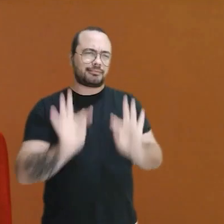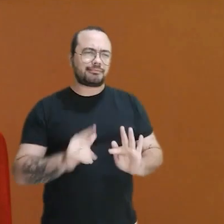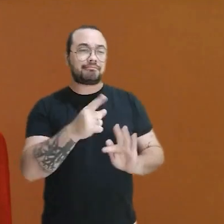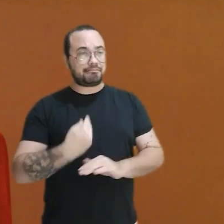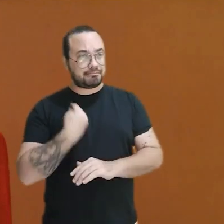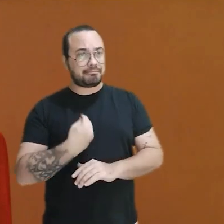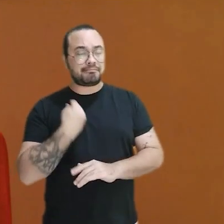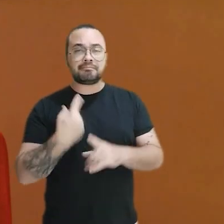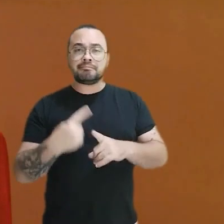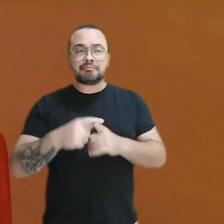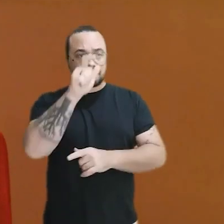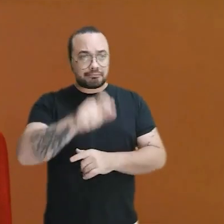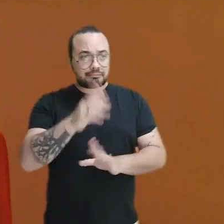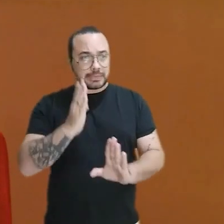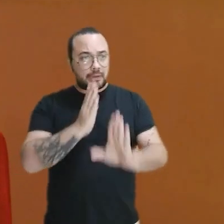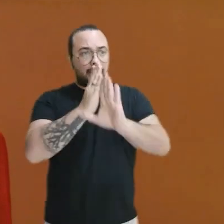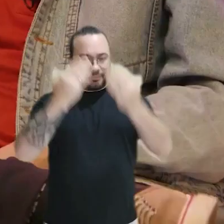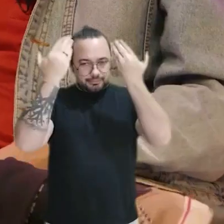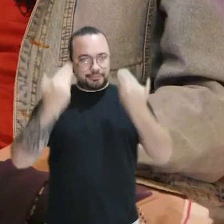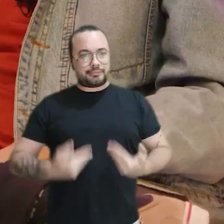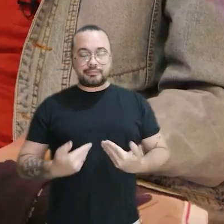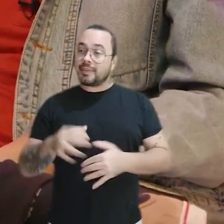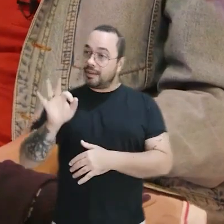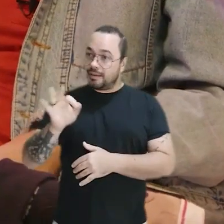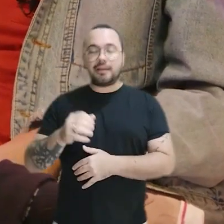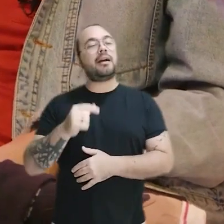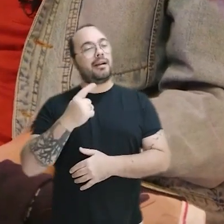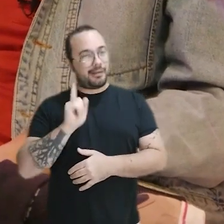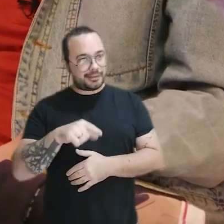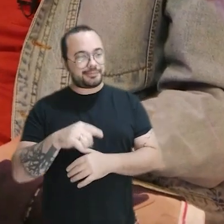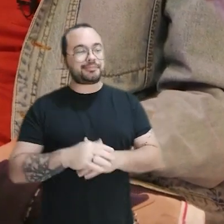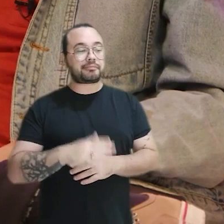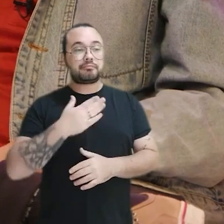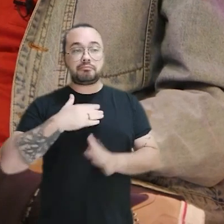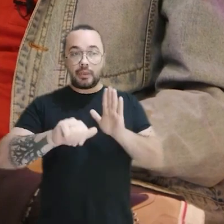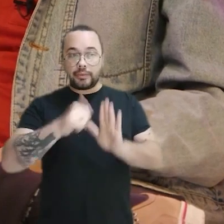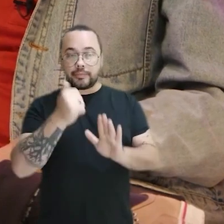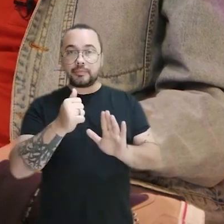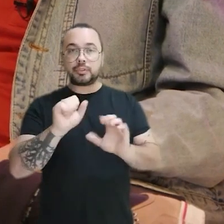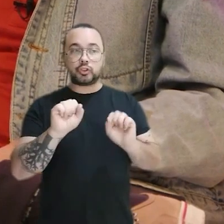você é uma das pessoas que me descobriu, né? Cê sabe. É, cara, o... o meu primeiro, um dos meus primeiros open mics